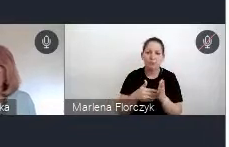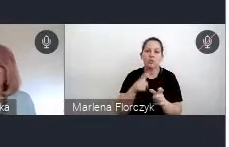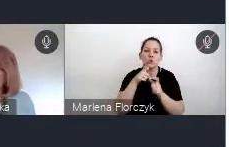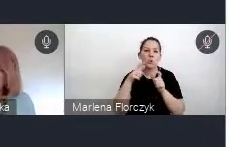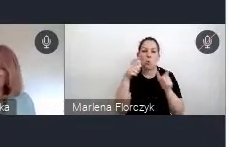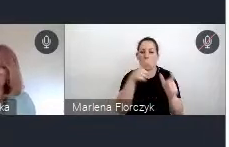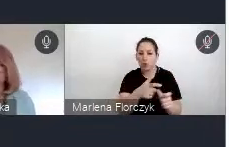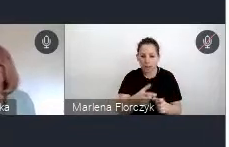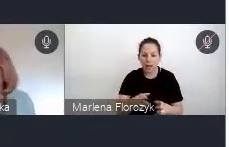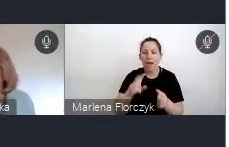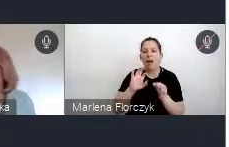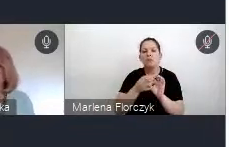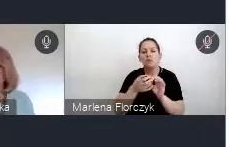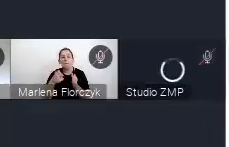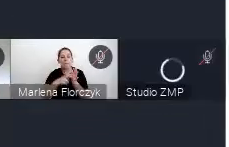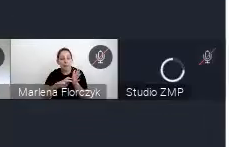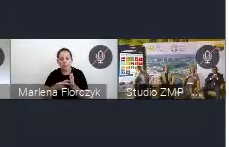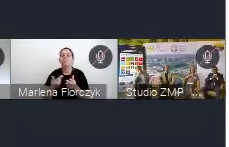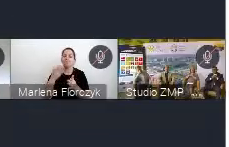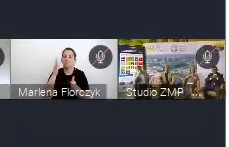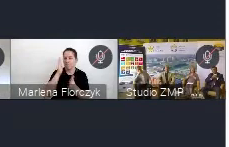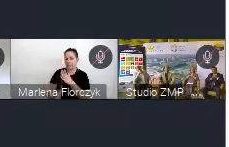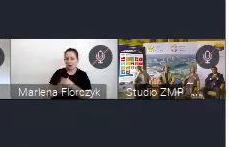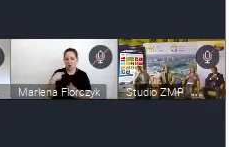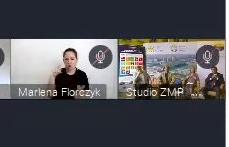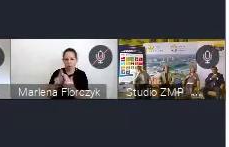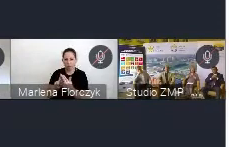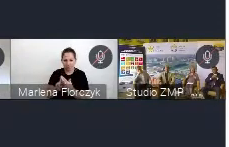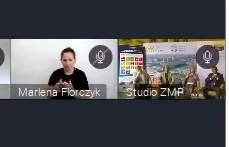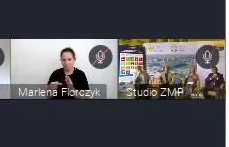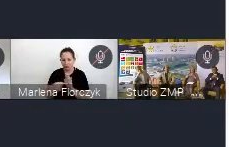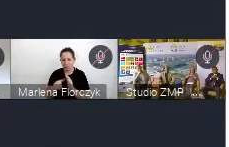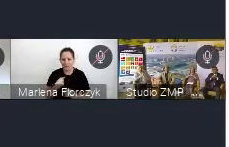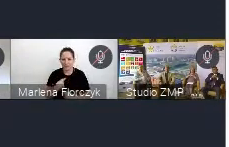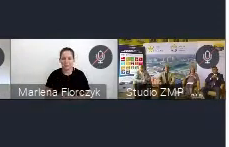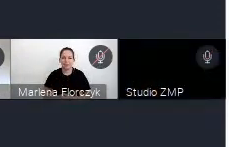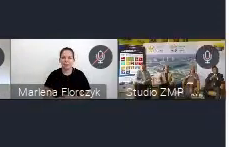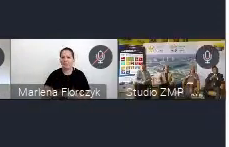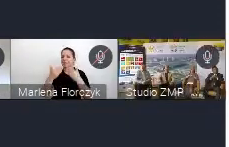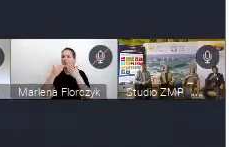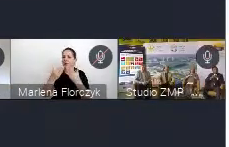Gdyby brakowało, to proszę o bezpośredni kontakt do mnie. Dziękuję bardzo.